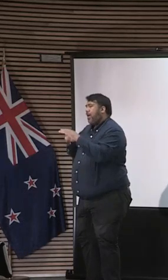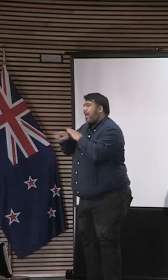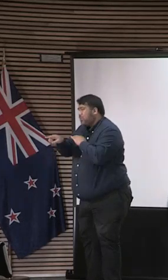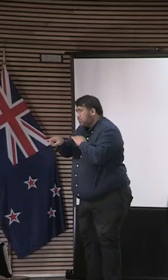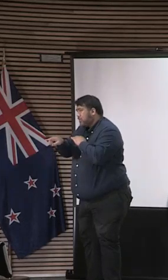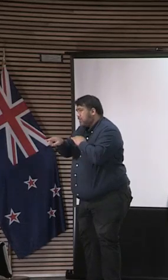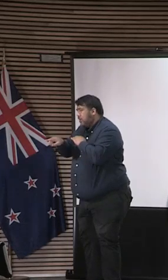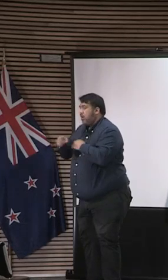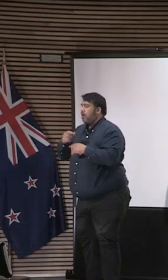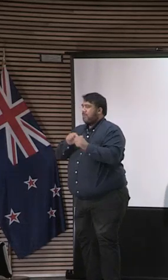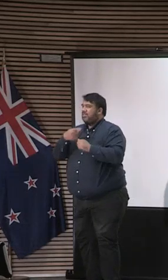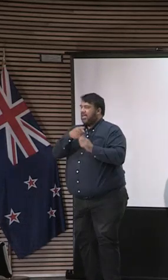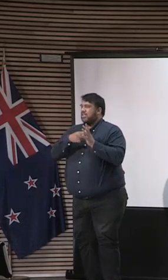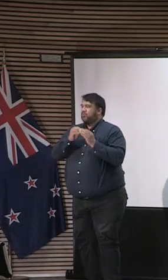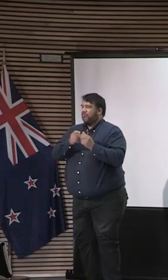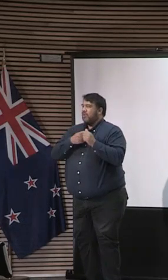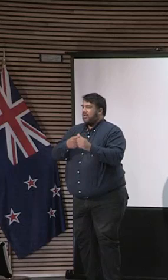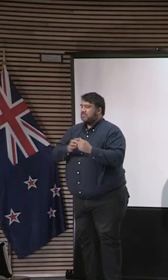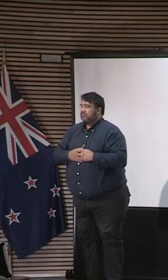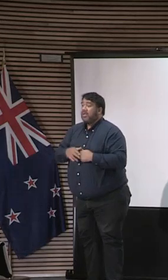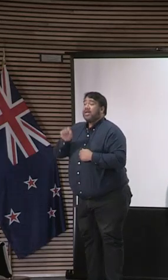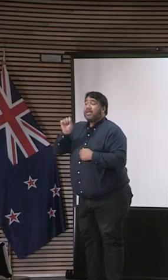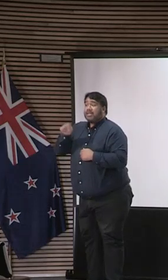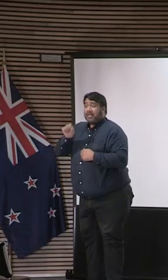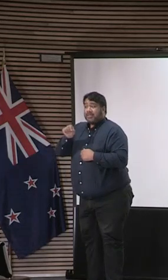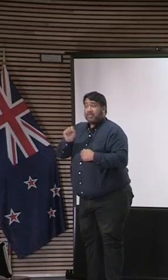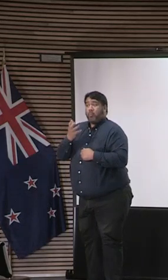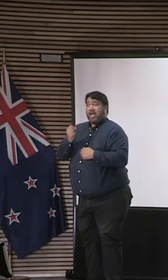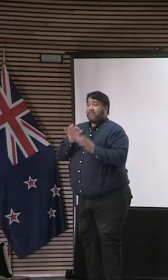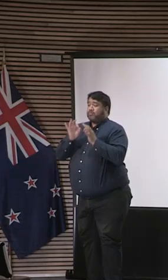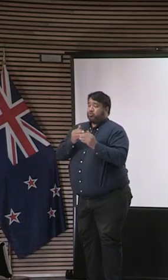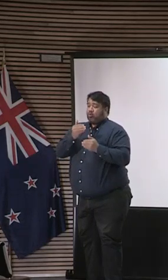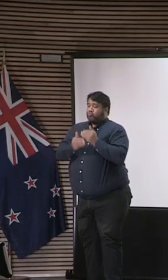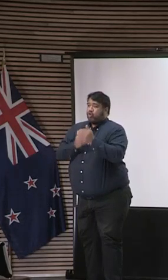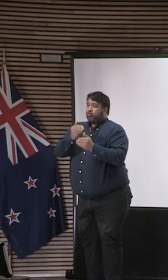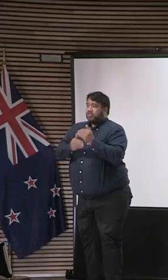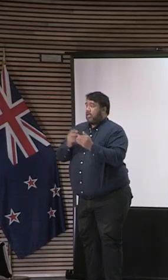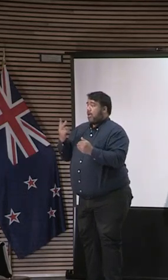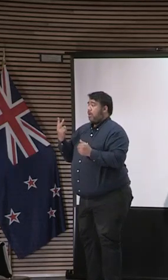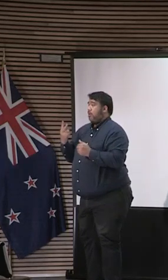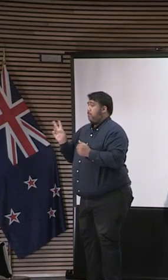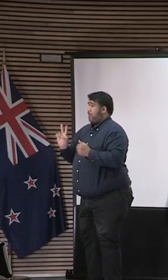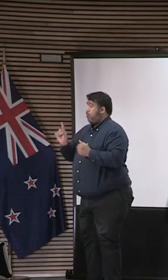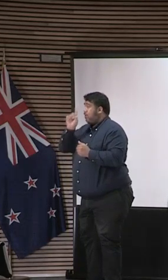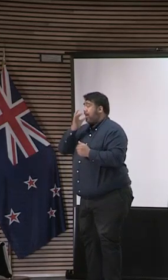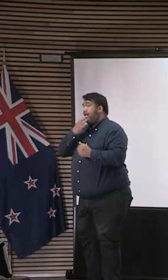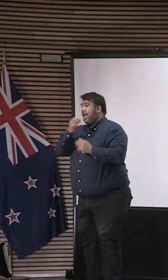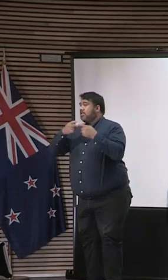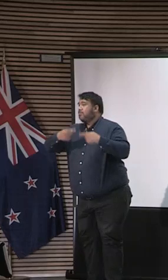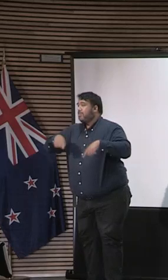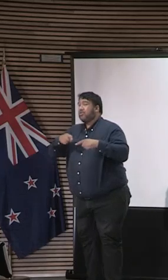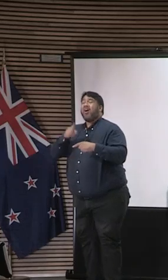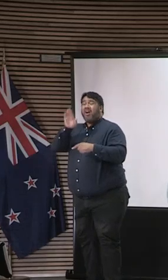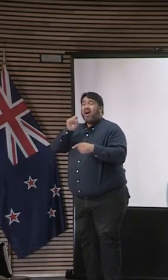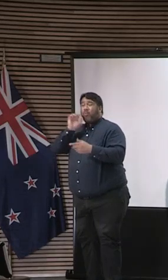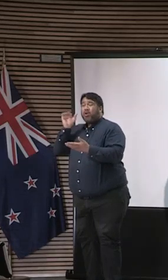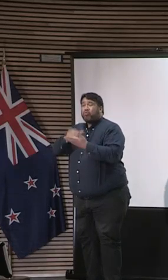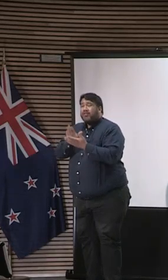i era ahuatanga, kaore ranei he